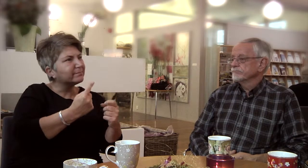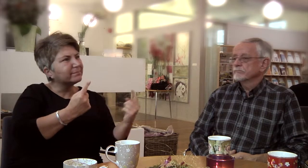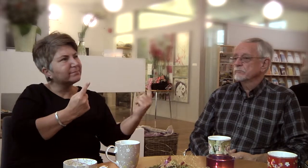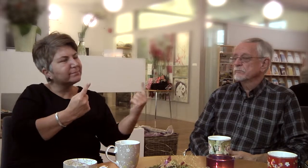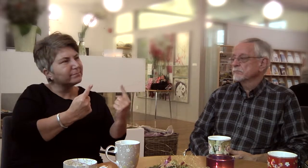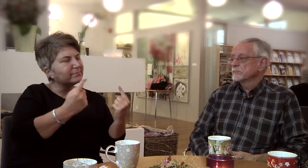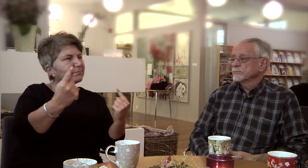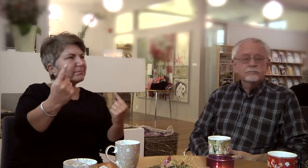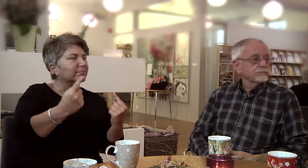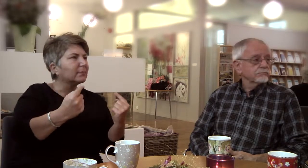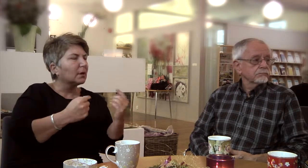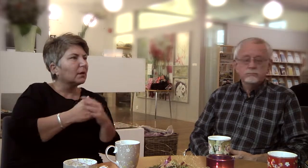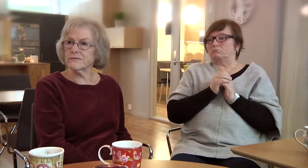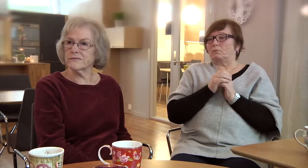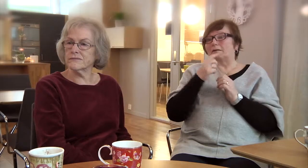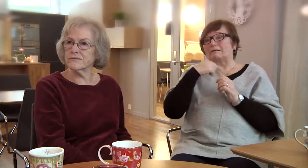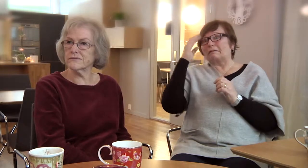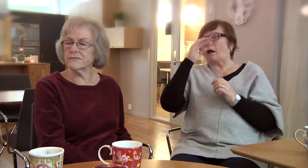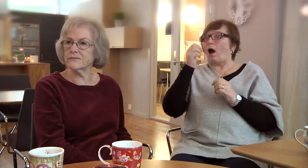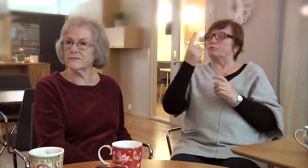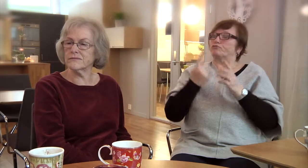Kanskje man kunne ha åpnet opp for flere?